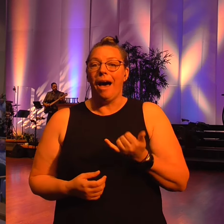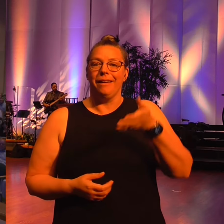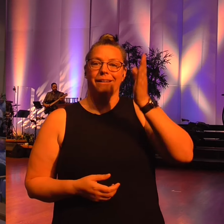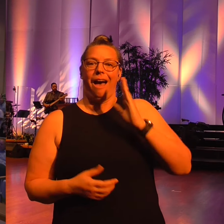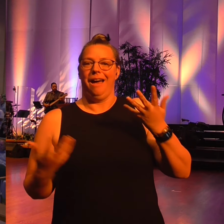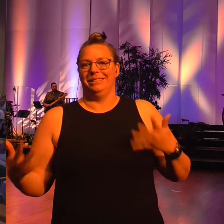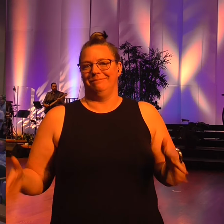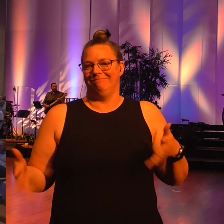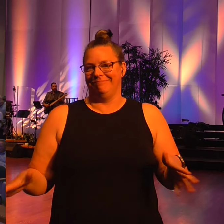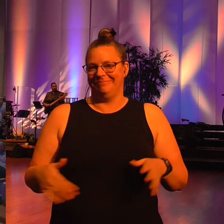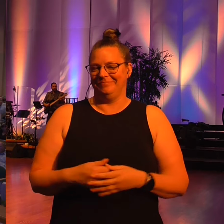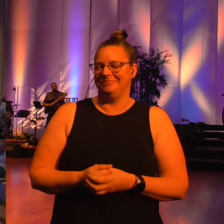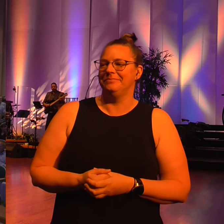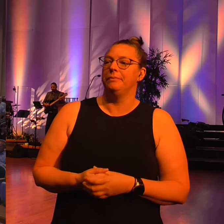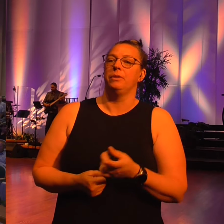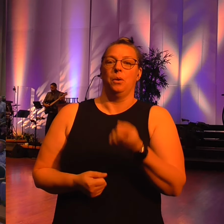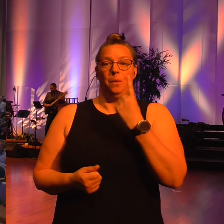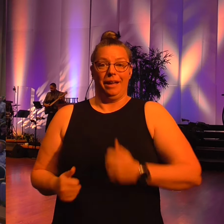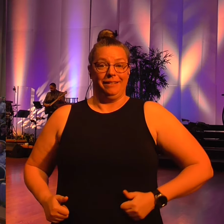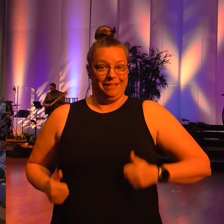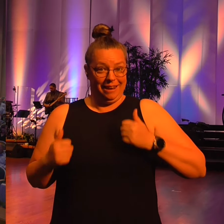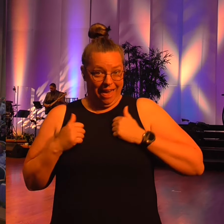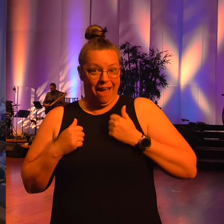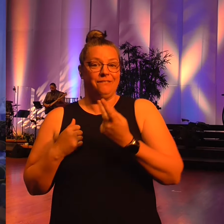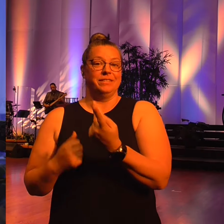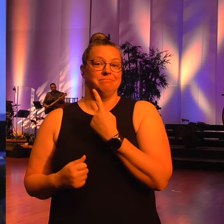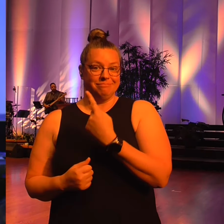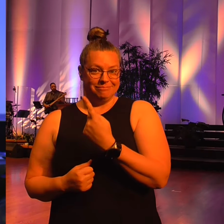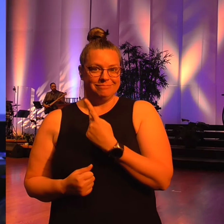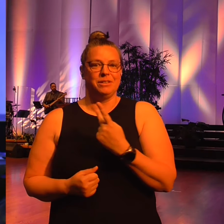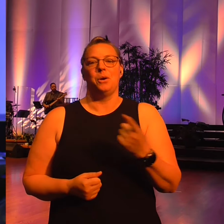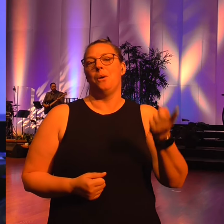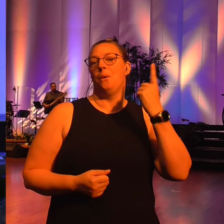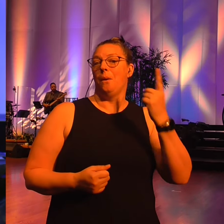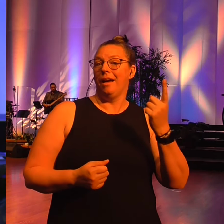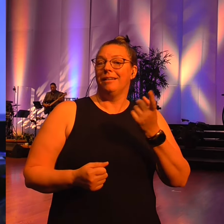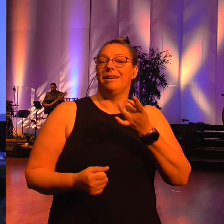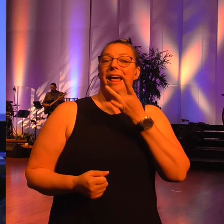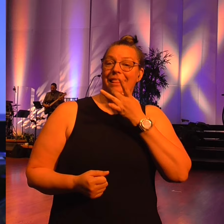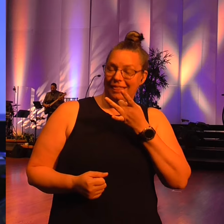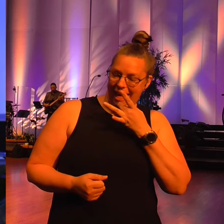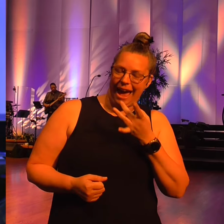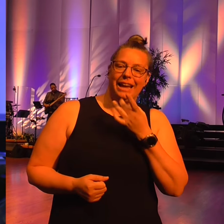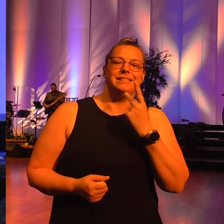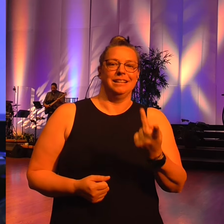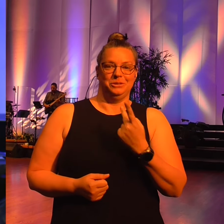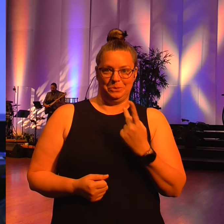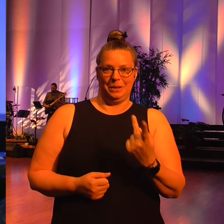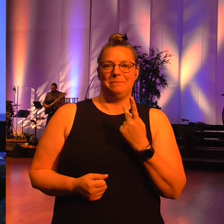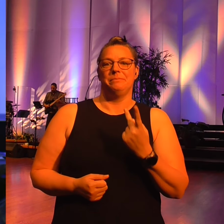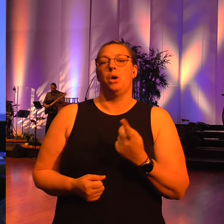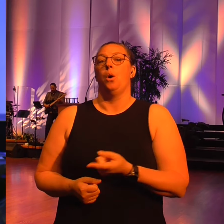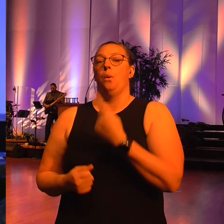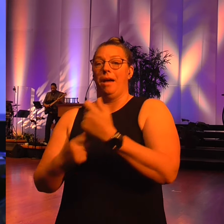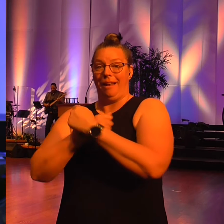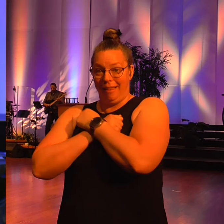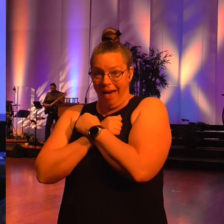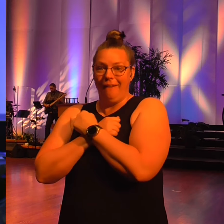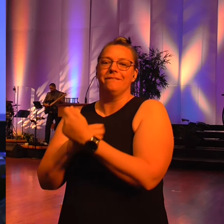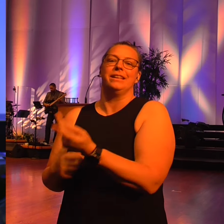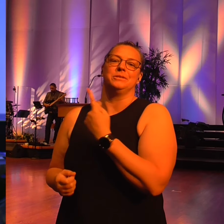hay Una vida viviendo como tú y yo Una luz brillando como tú y yo Un amor amando somos tú y